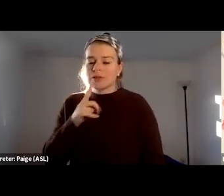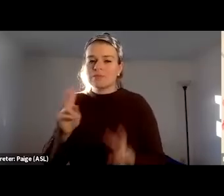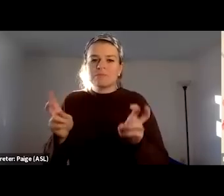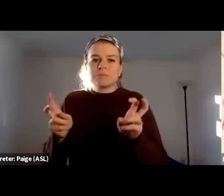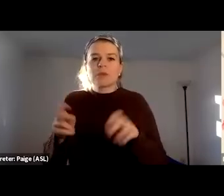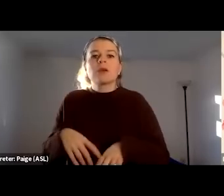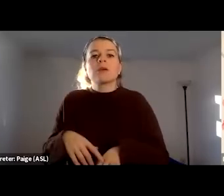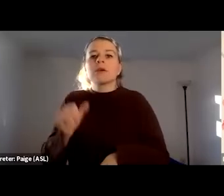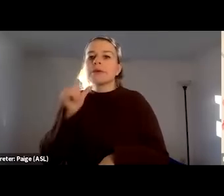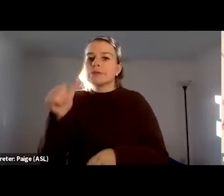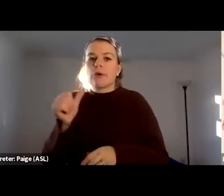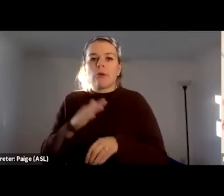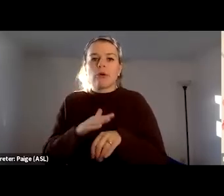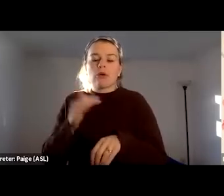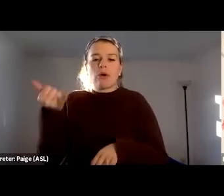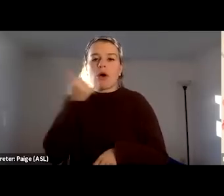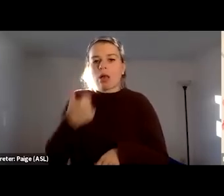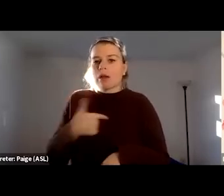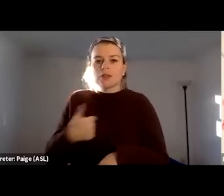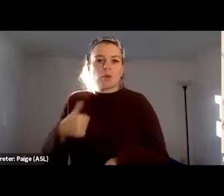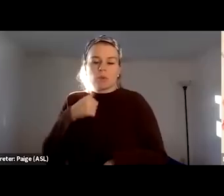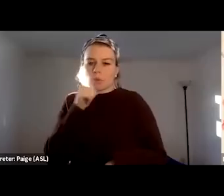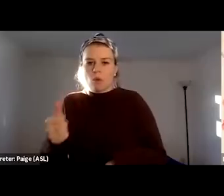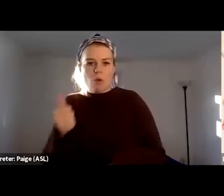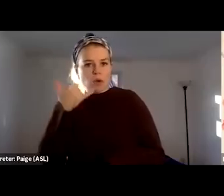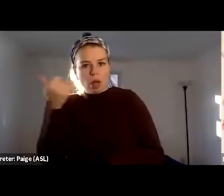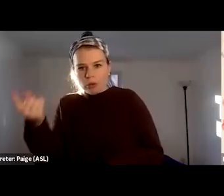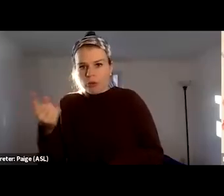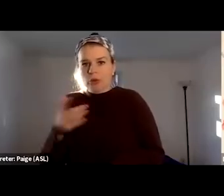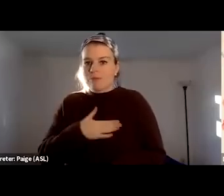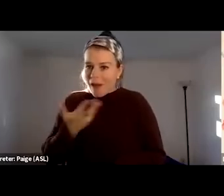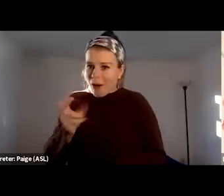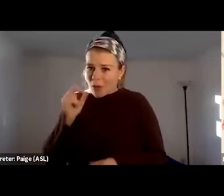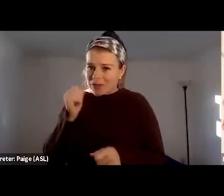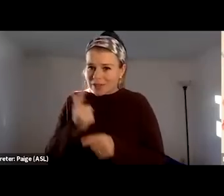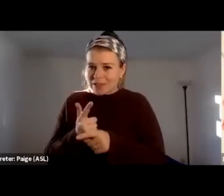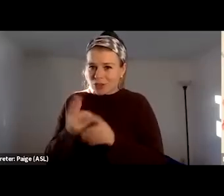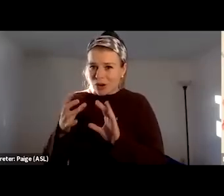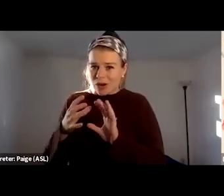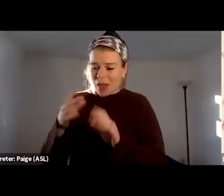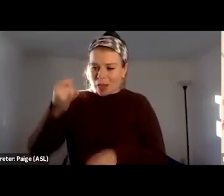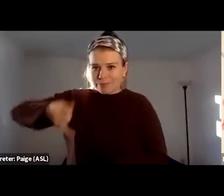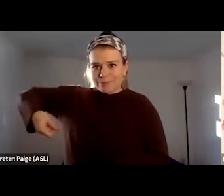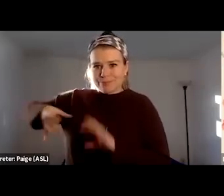"No nos llames, no te llamaremos". Los participantes experimentaron el sinhogarismo